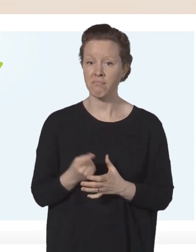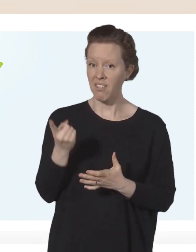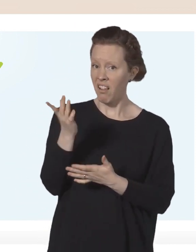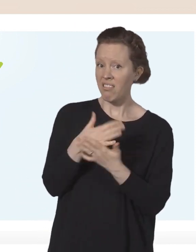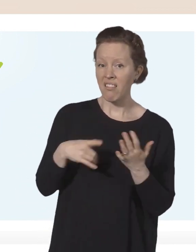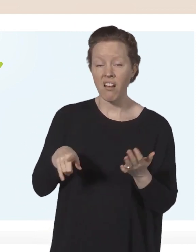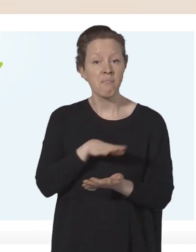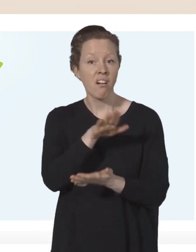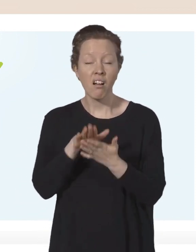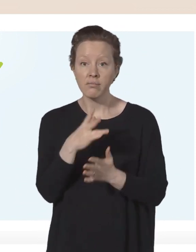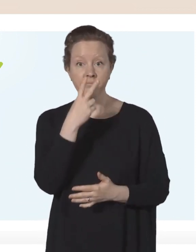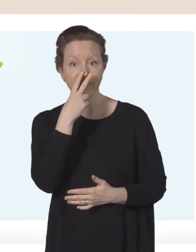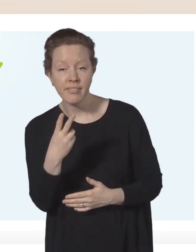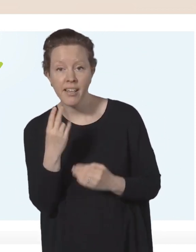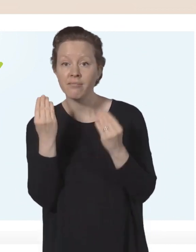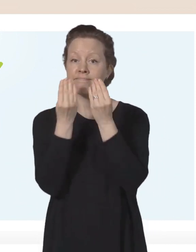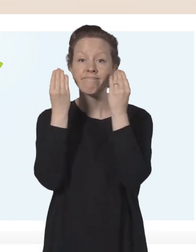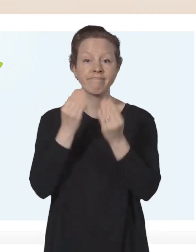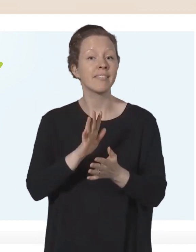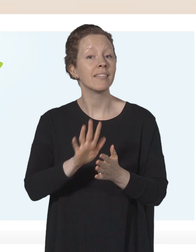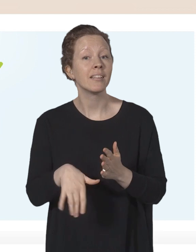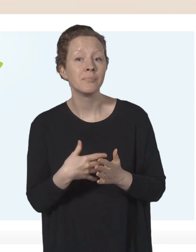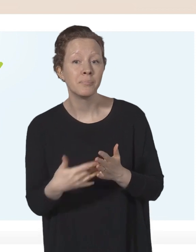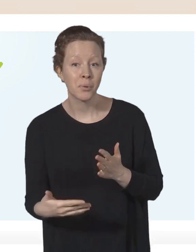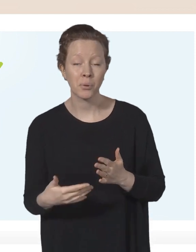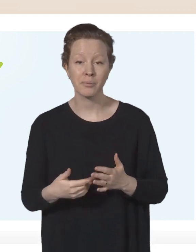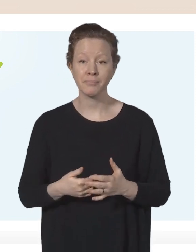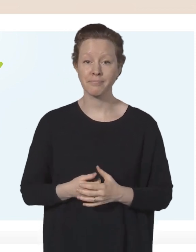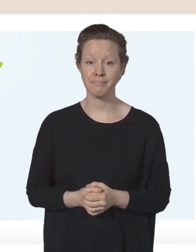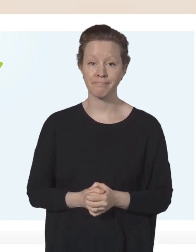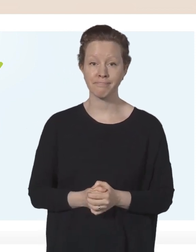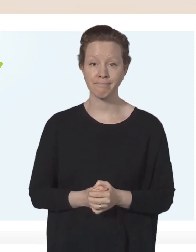och en del inte har kommit i kontakt med teckenspråk överhuvudtaget.